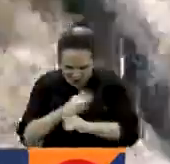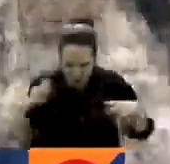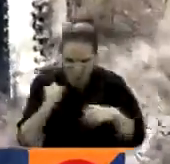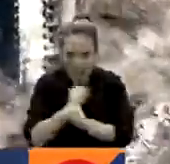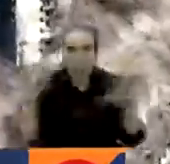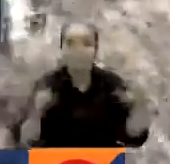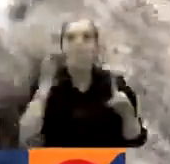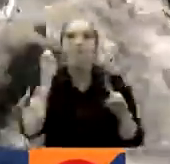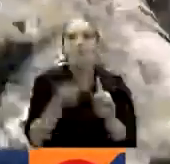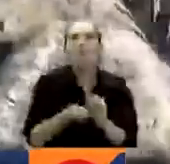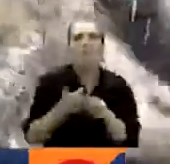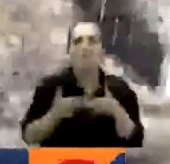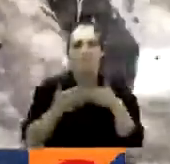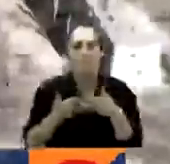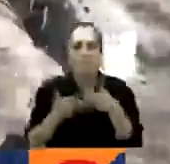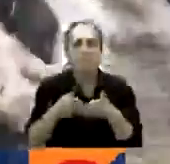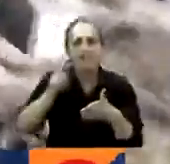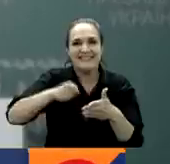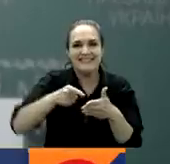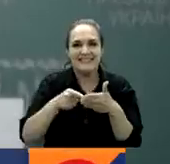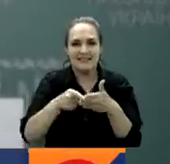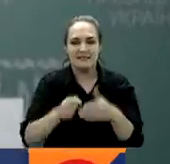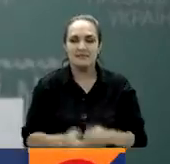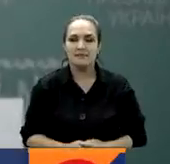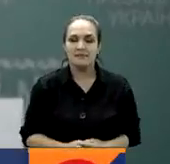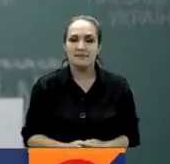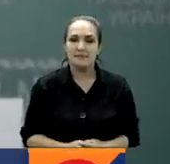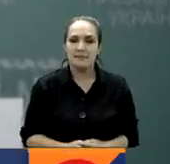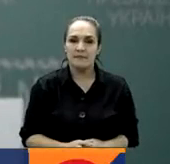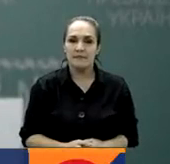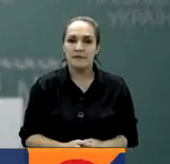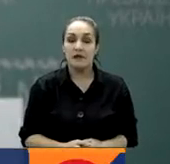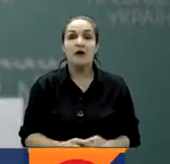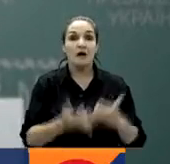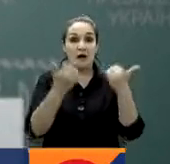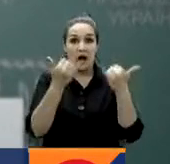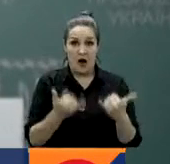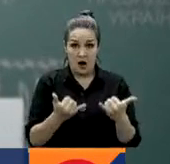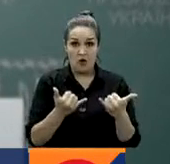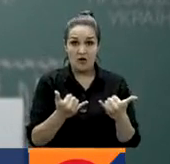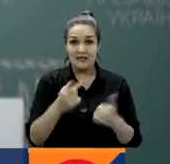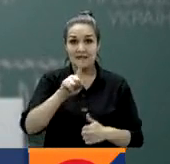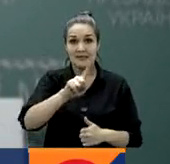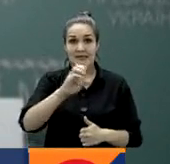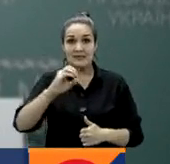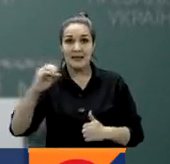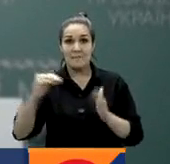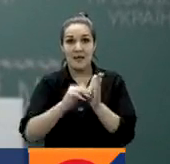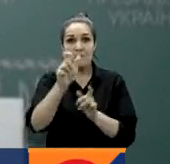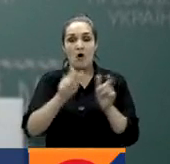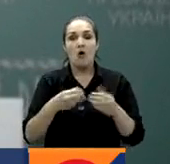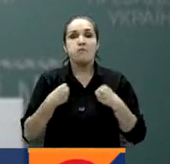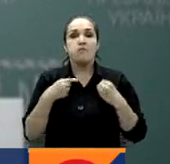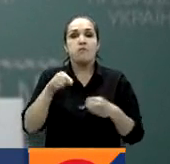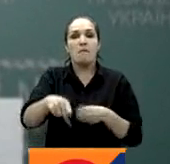JAMáS IMAGINó QUE SER UNA CIUDAD PORTUARIA CON UNA POSICIDADADADADADADADADA HACIA MAR LE HIZO CONVERTIRSE EN ELFO, ATACADO CON EL QUE RUSIA SE ABRE